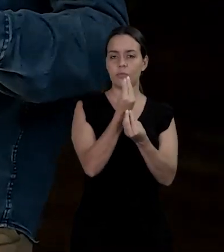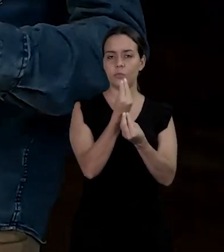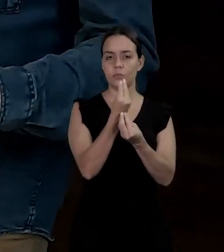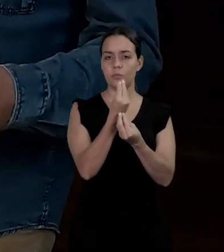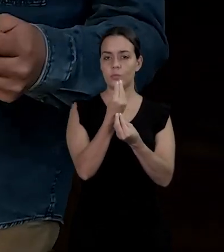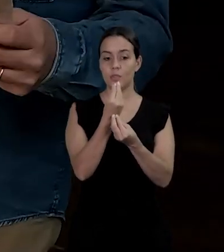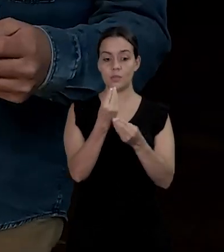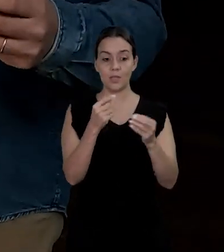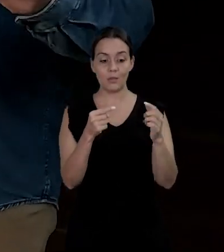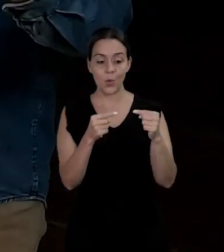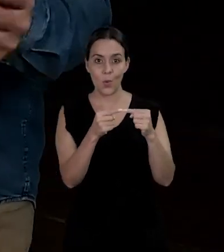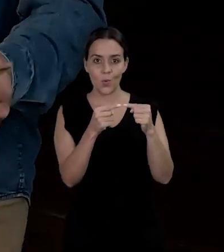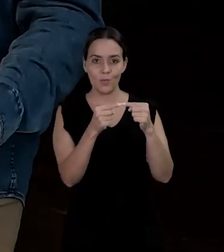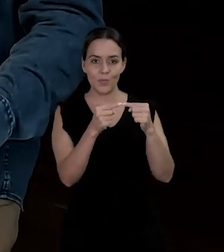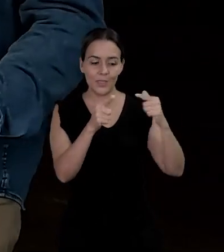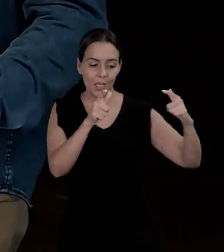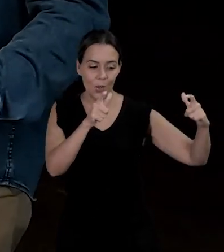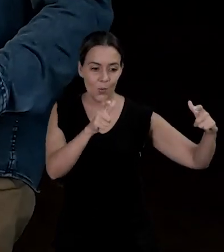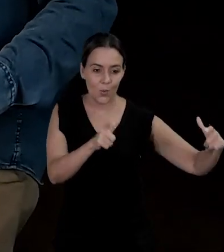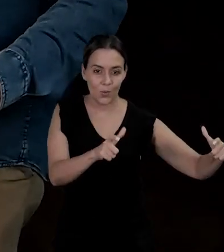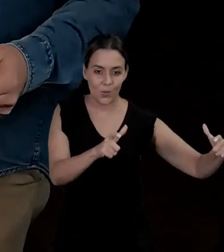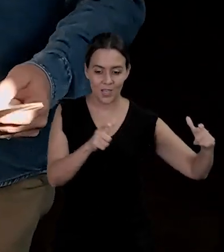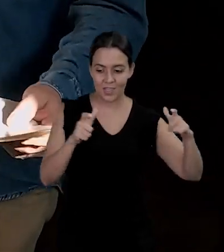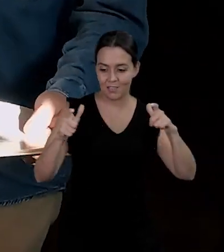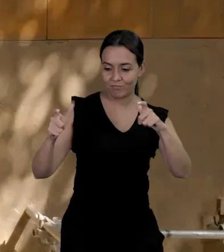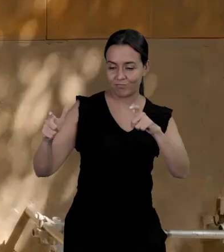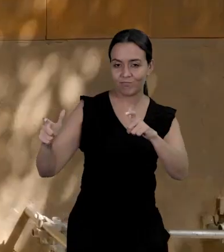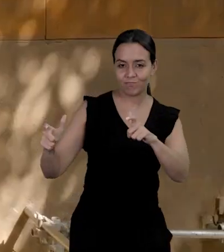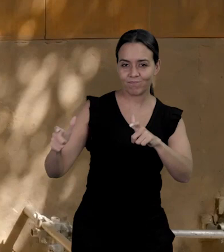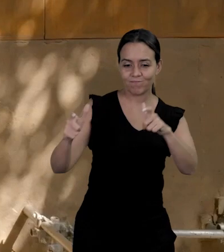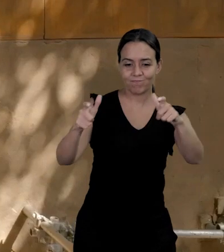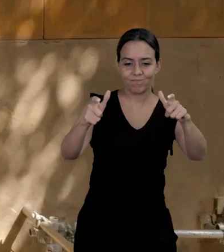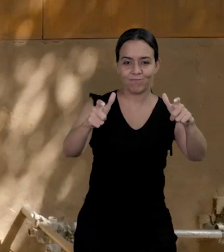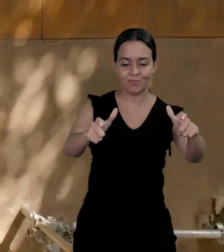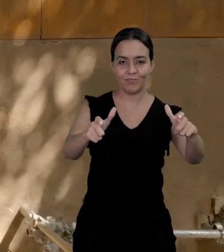está muito ligada ao espaço. Claro. E esse teatro é único,